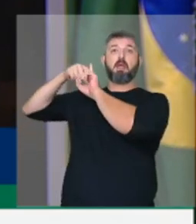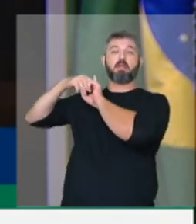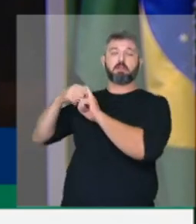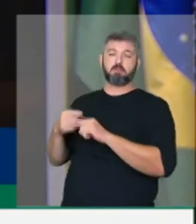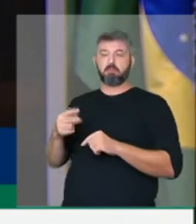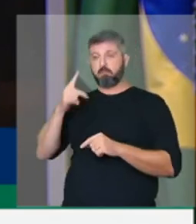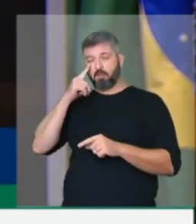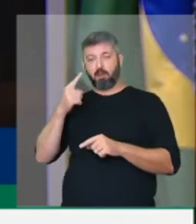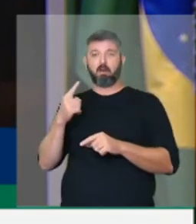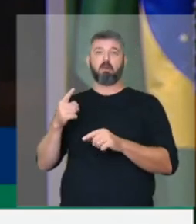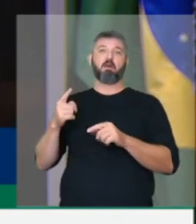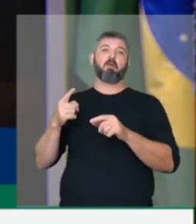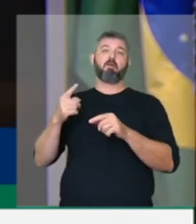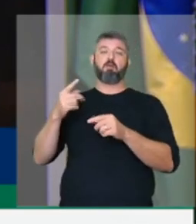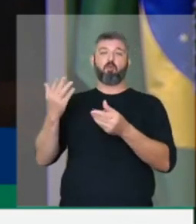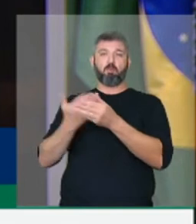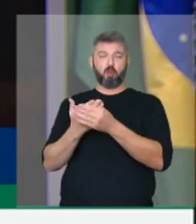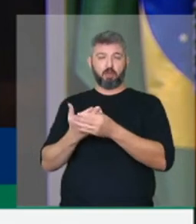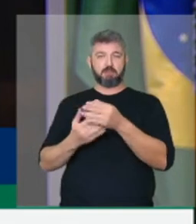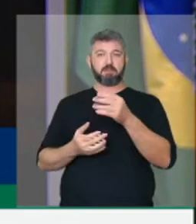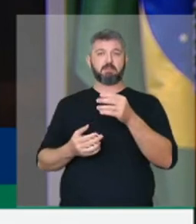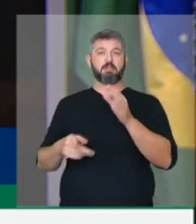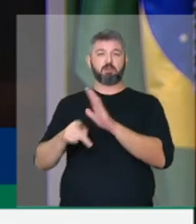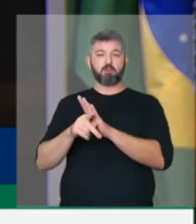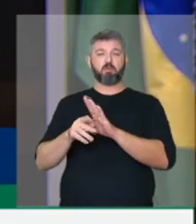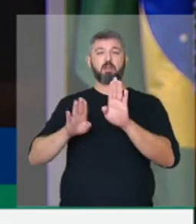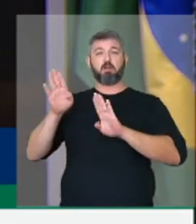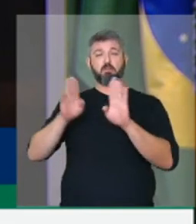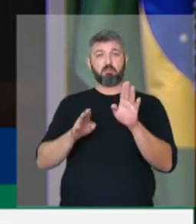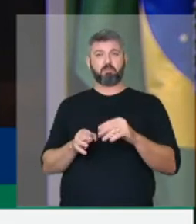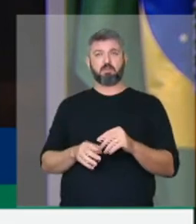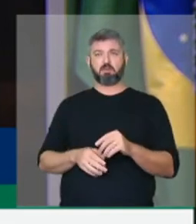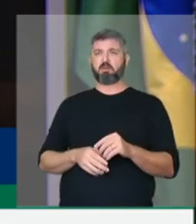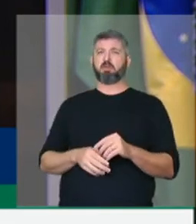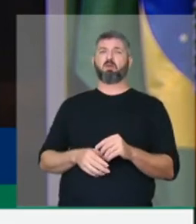ANTES DA FINALIZAÇÃO DO PROCESSO. O GOVERNADOR TEM DITO QUE É VÍTIMA DE FAKE